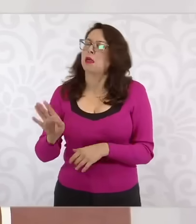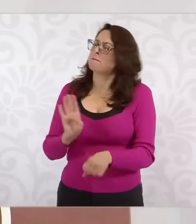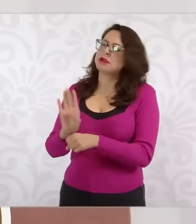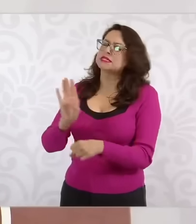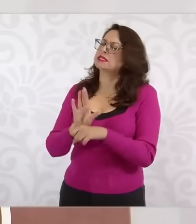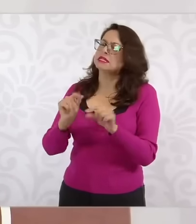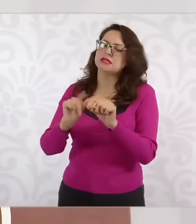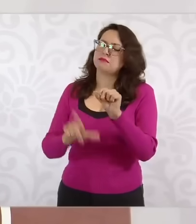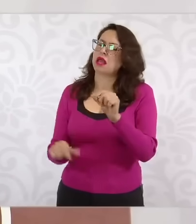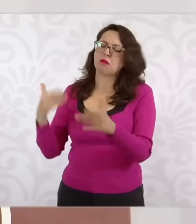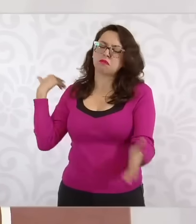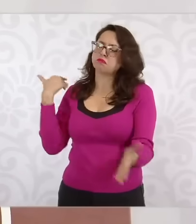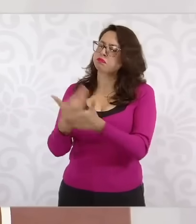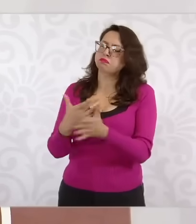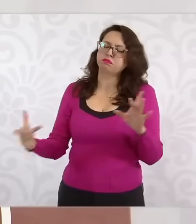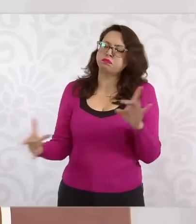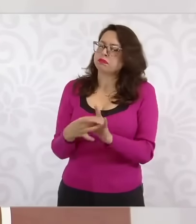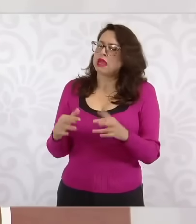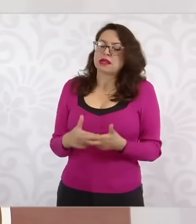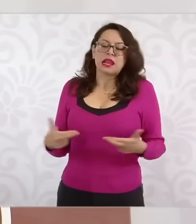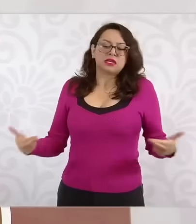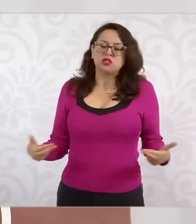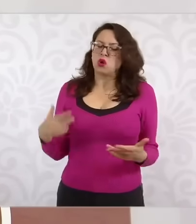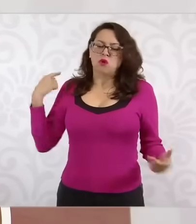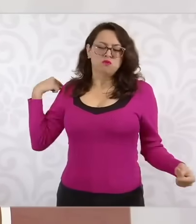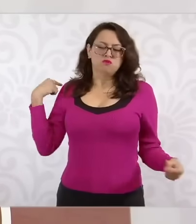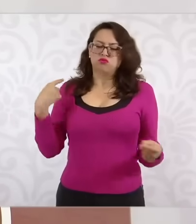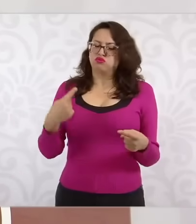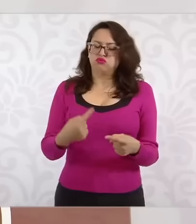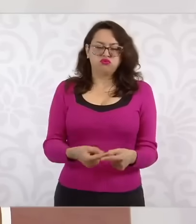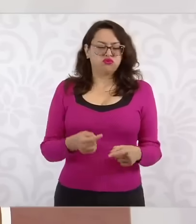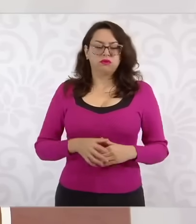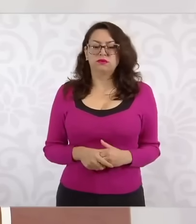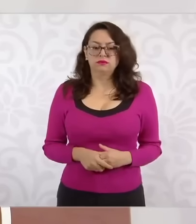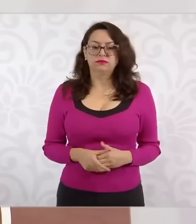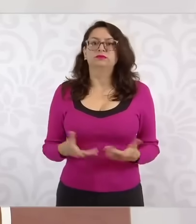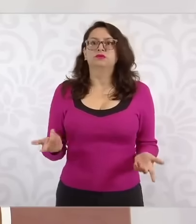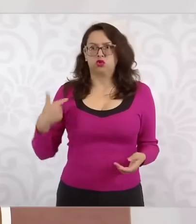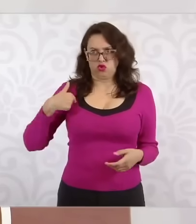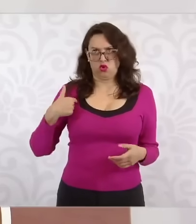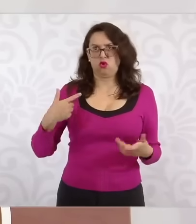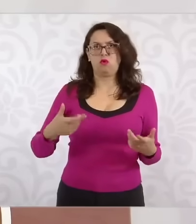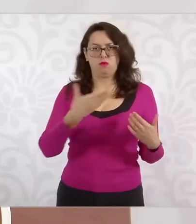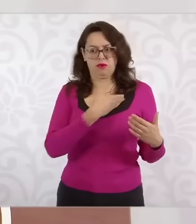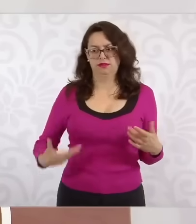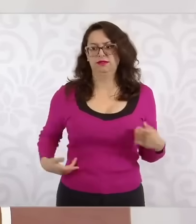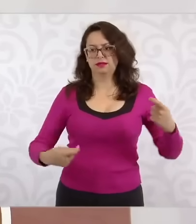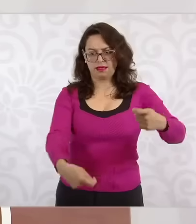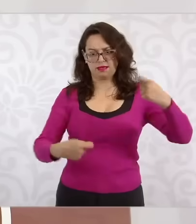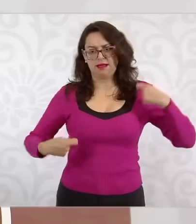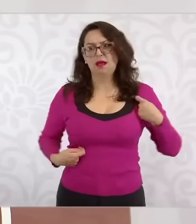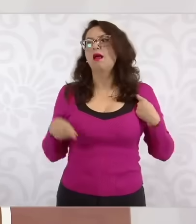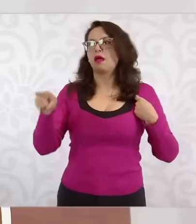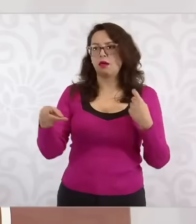y recuerden que eh desde que vino a mi toma de posesión, ahí platicamos. Después vino un equipo,